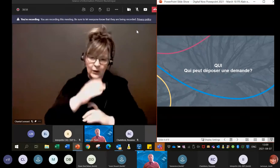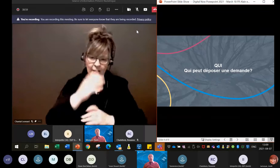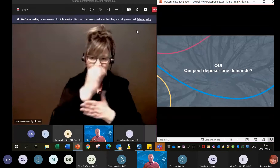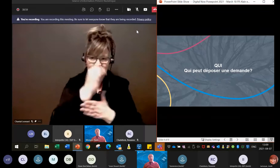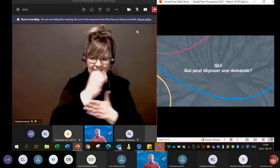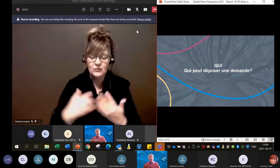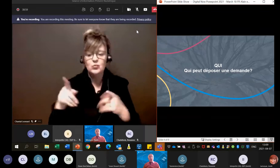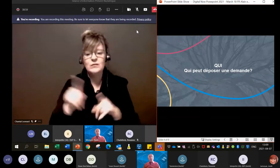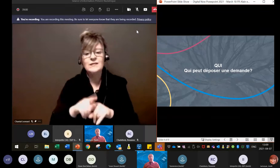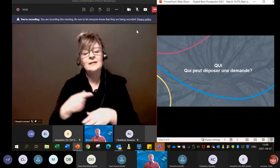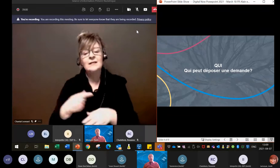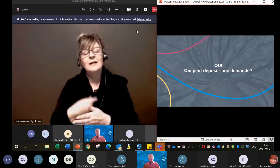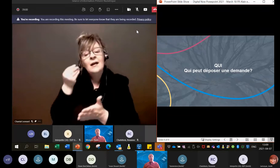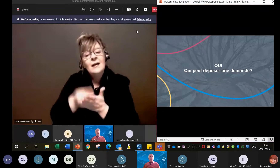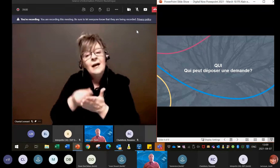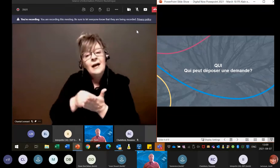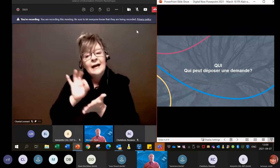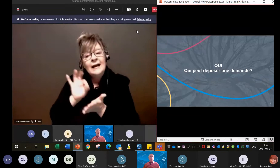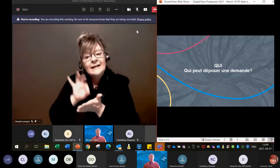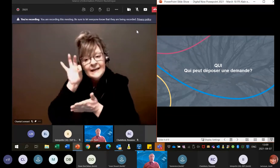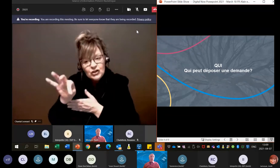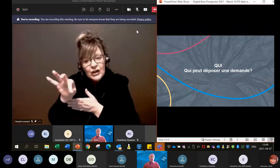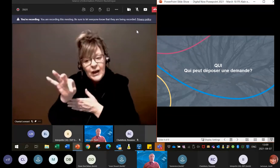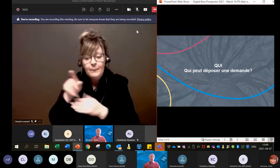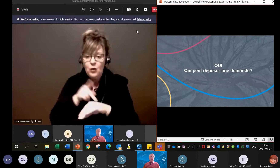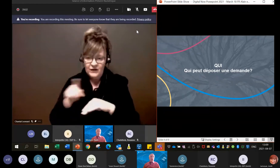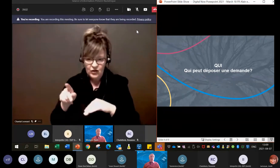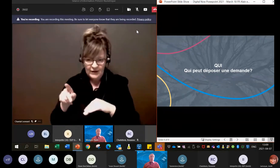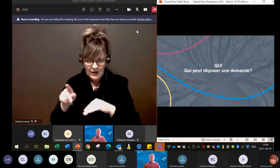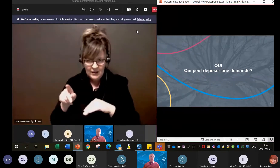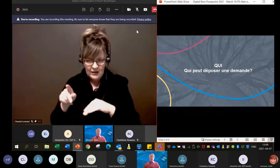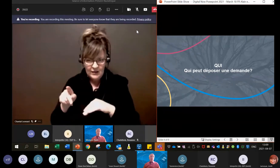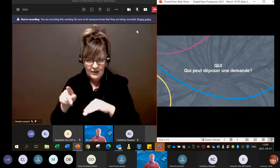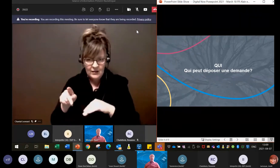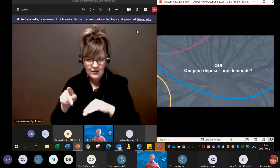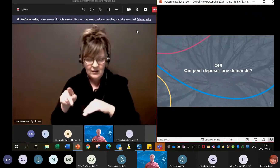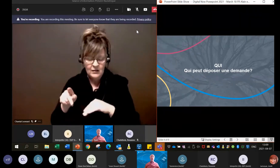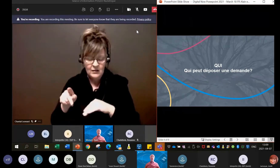professionnels.